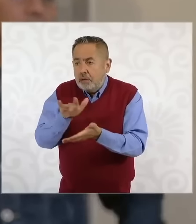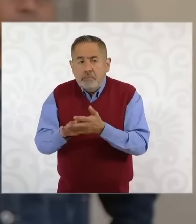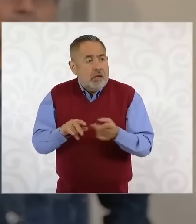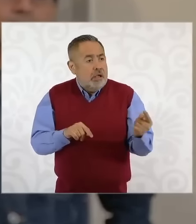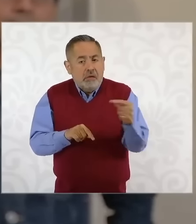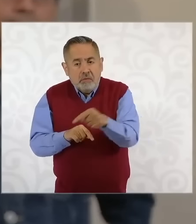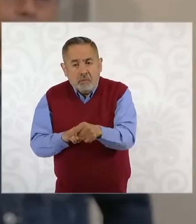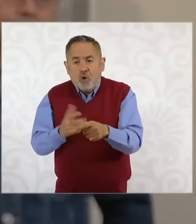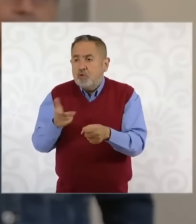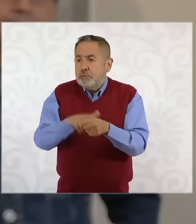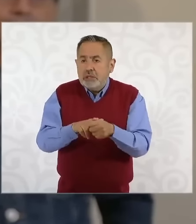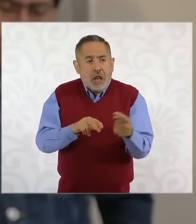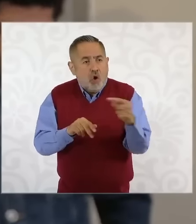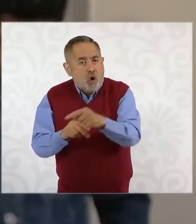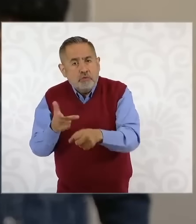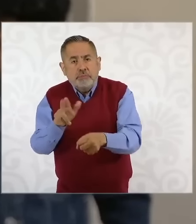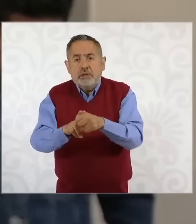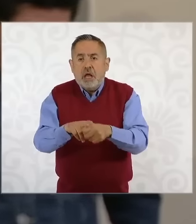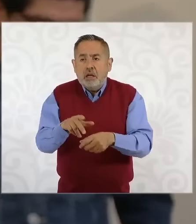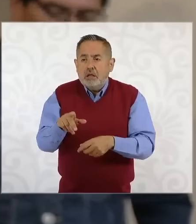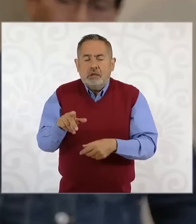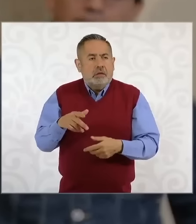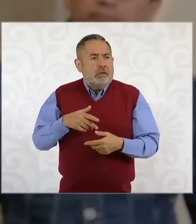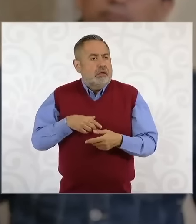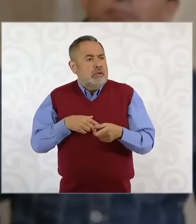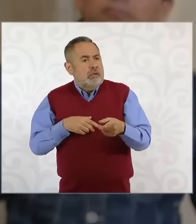pública que se tiene que absorber porque se tiene que atender a la ciudadanía por obligación del